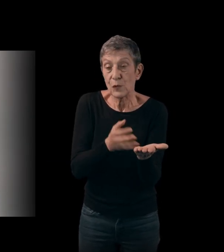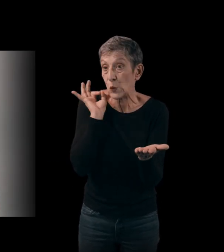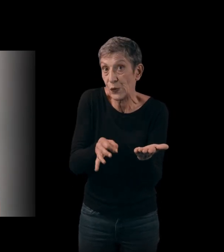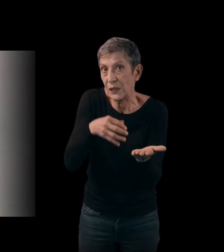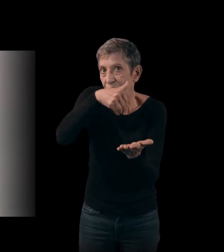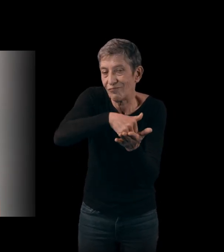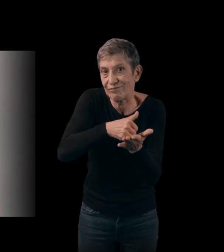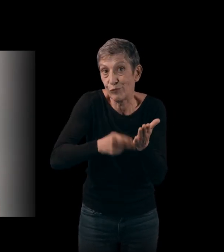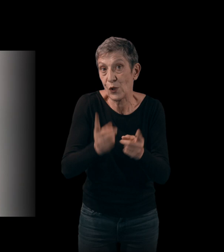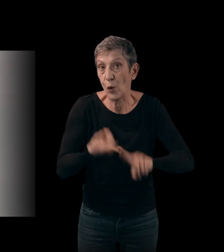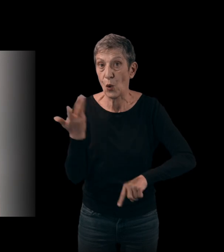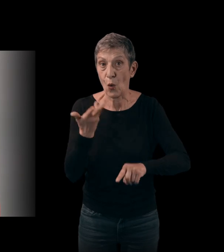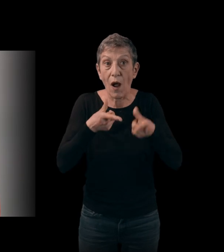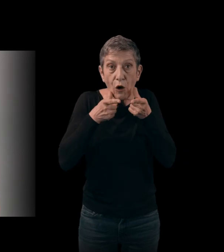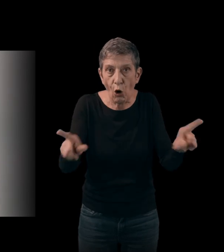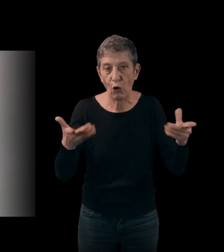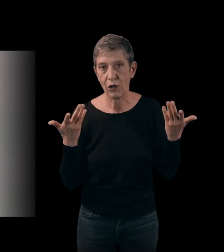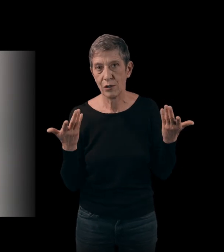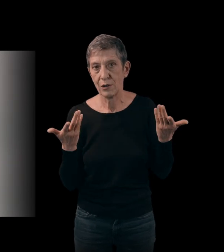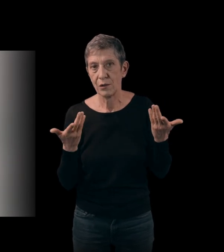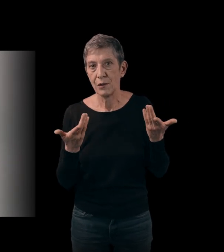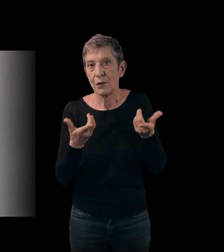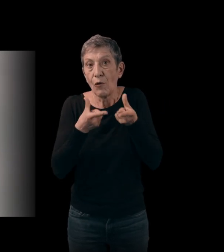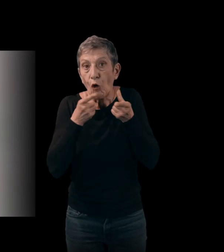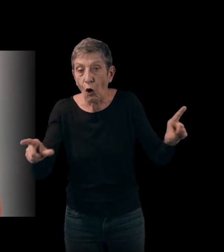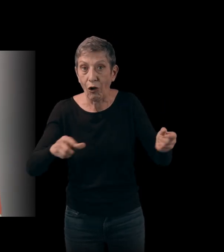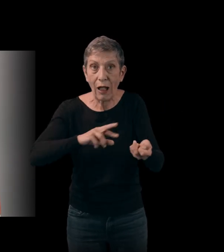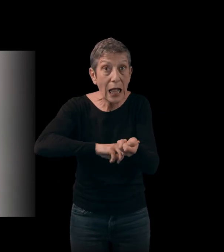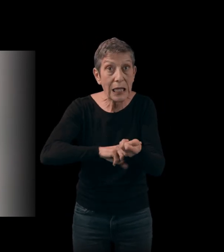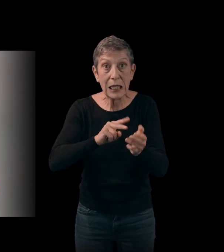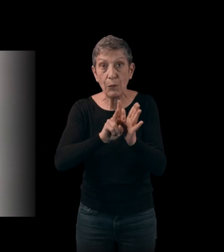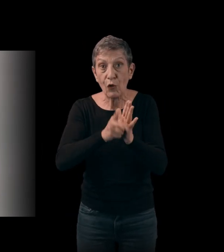dans le jeu avec la langue, que ce soit le rythme, le vocabulaire, mais les correspondances.